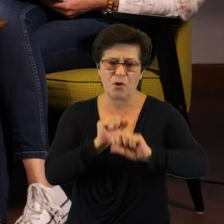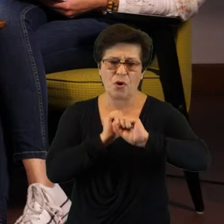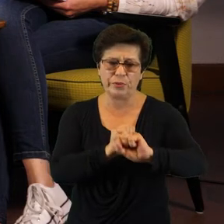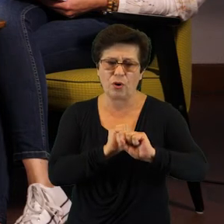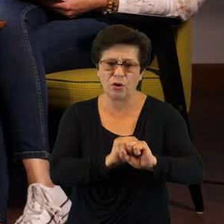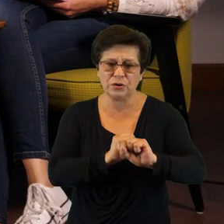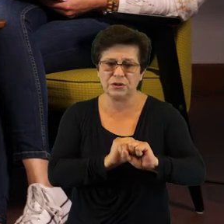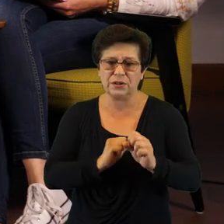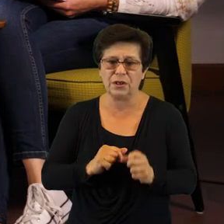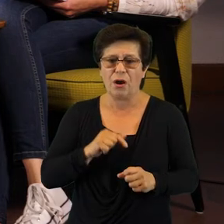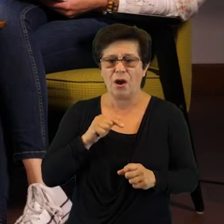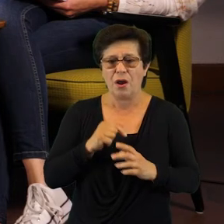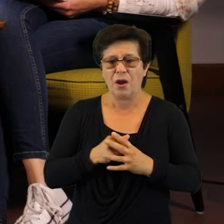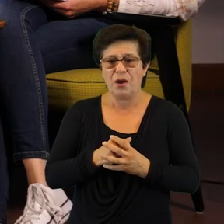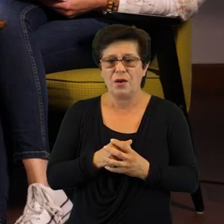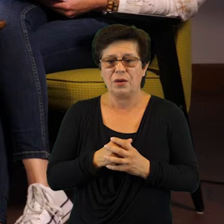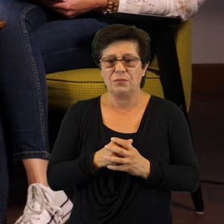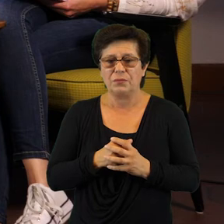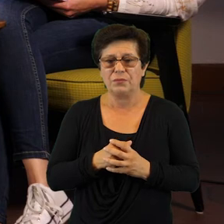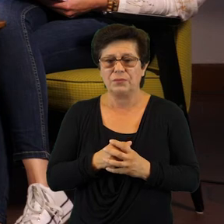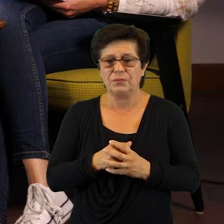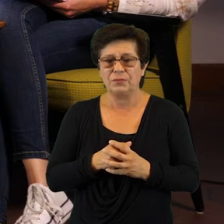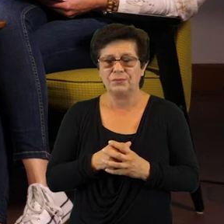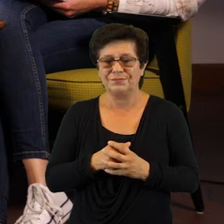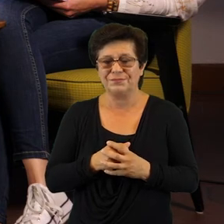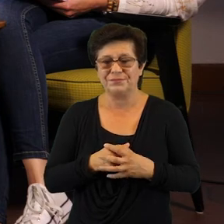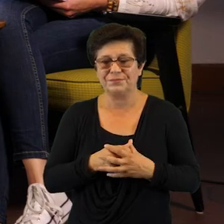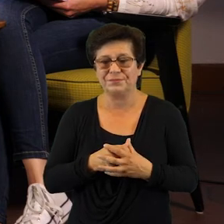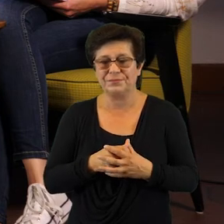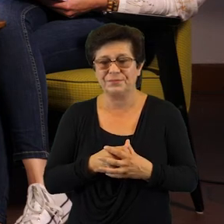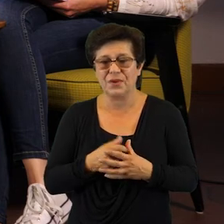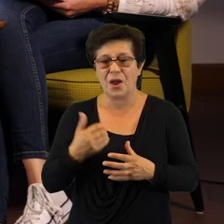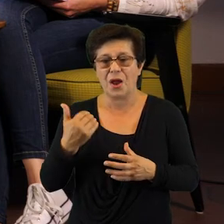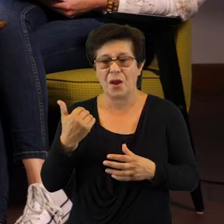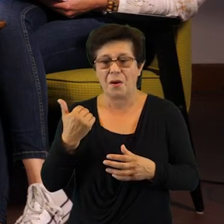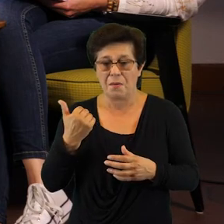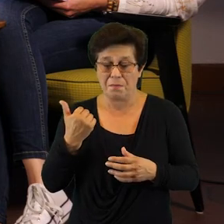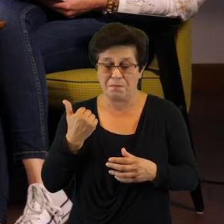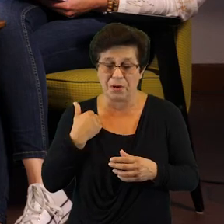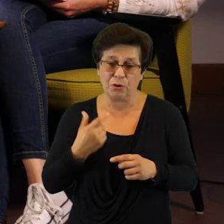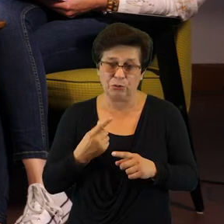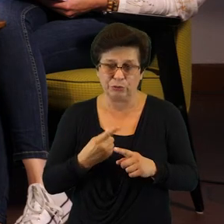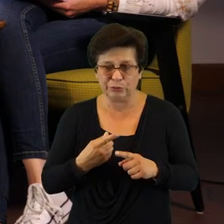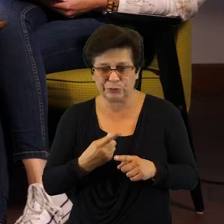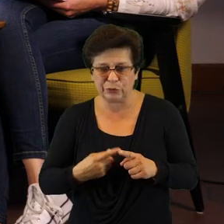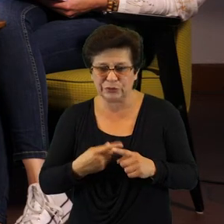on z kolei był także dosyć agresywny w którymś momencie,